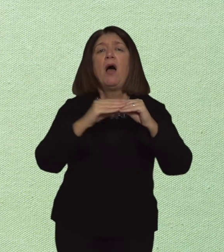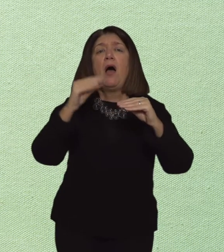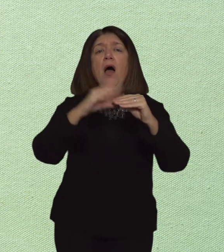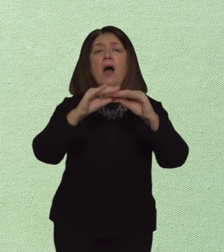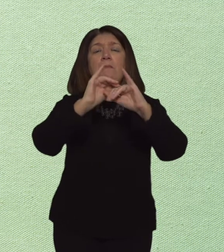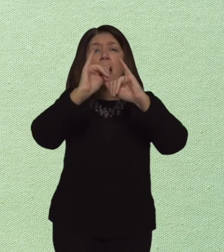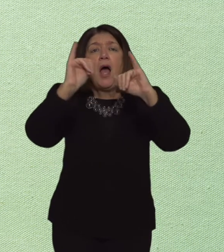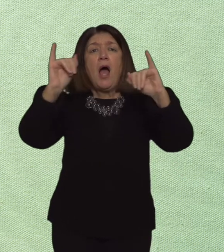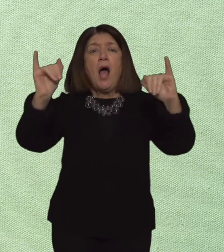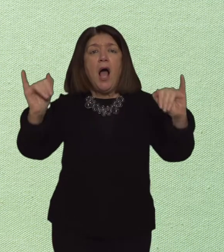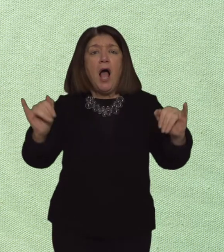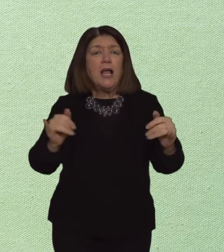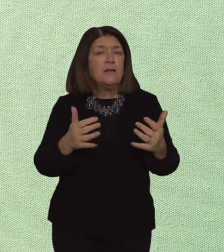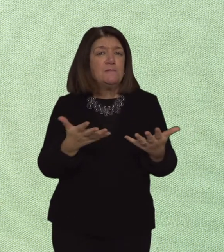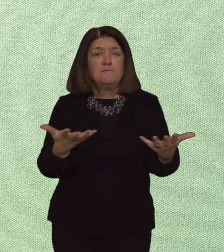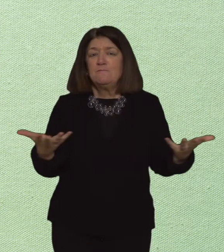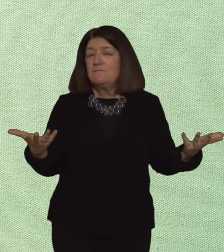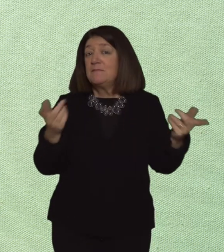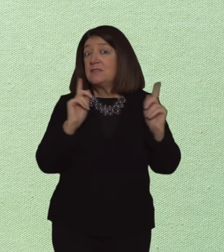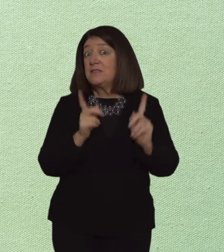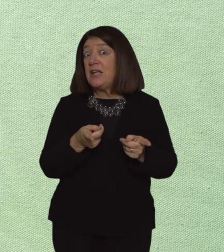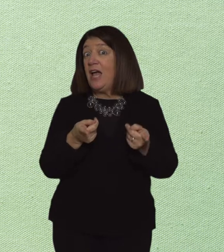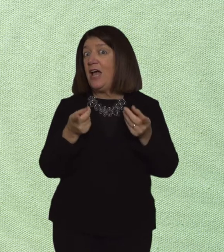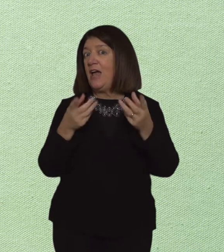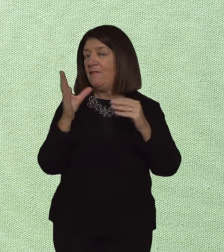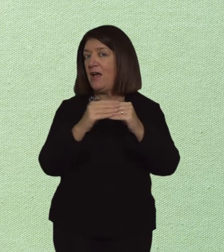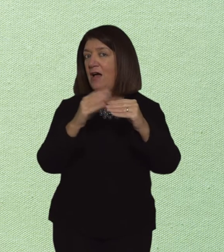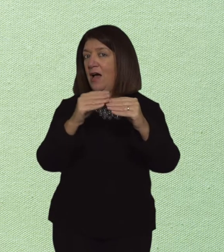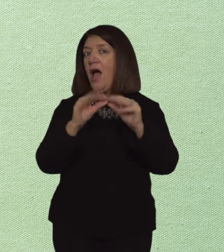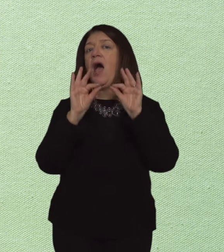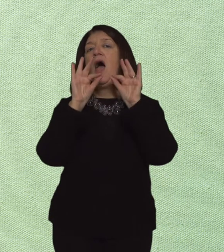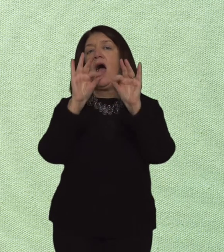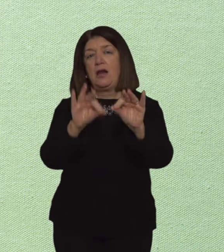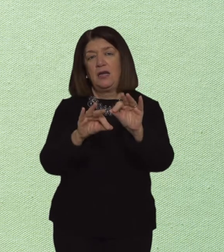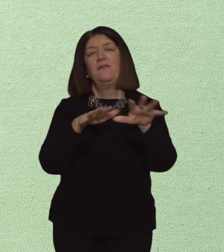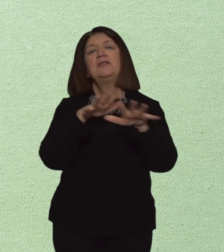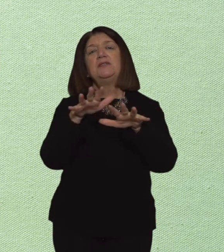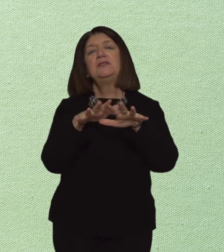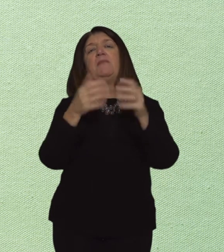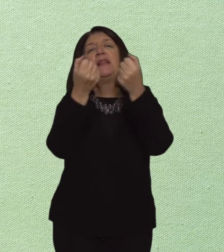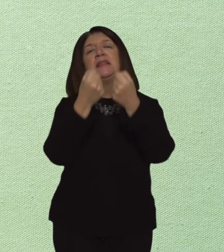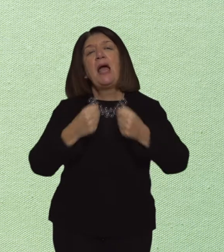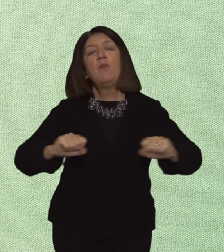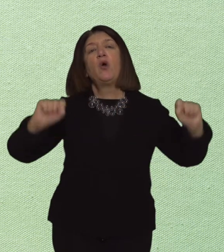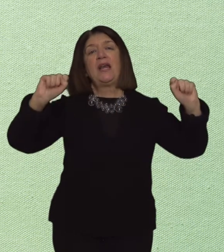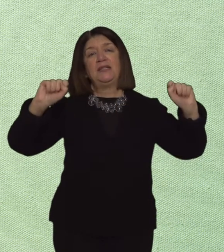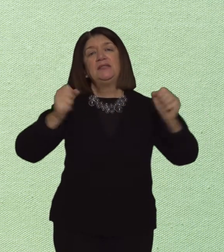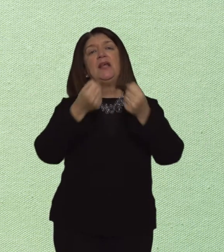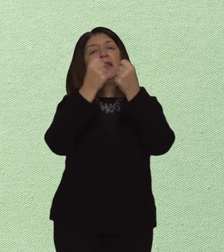quelli dei sistemi non liberali e non democratici. Allora non facciamo della democrazia un'ideologia, la capacità